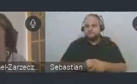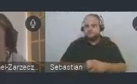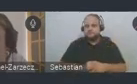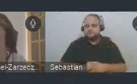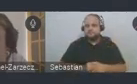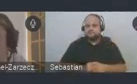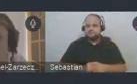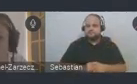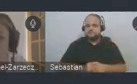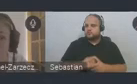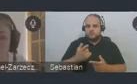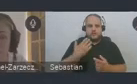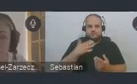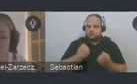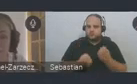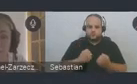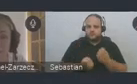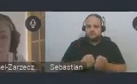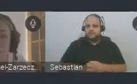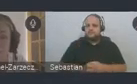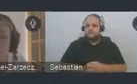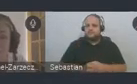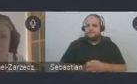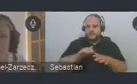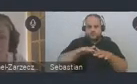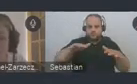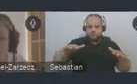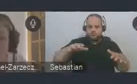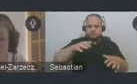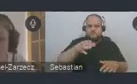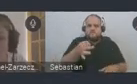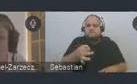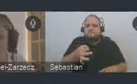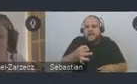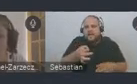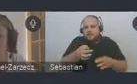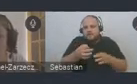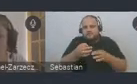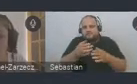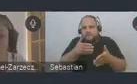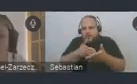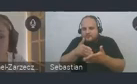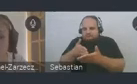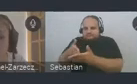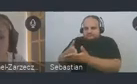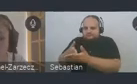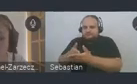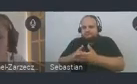Bo to było bardzo trudne. I jest dużo takich małych ograniczeń, które mają cyfrowi debiutanci,